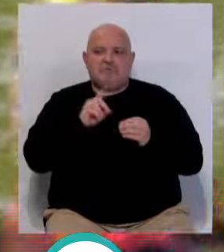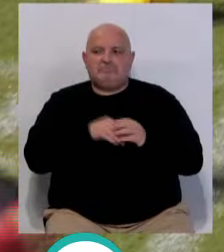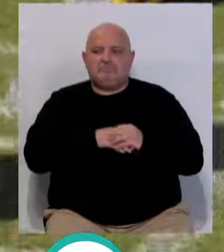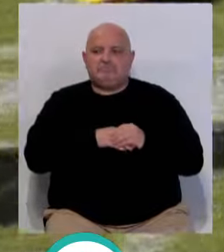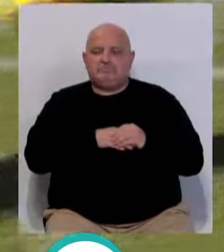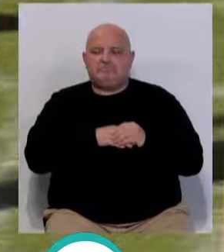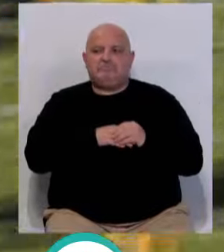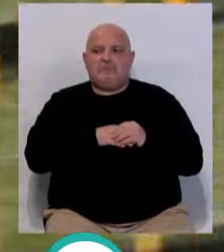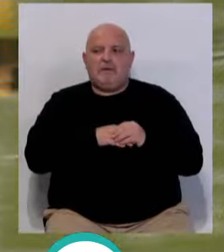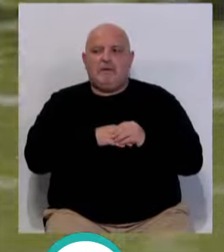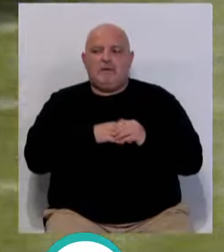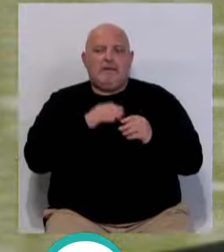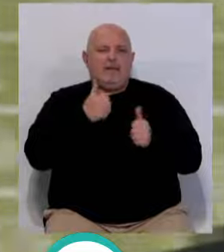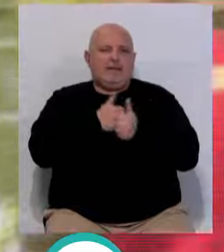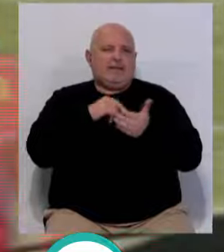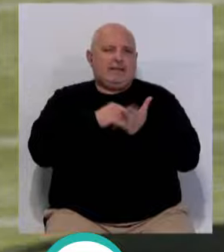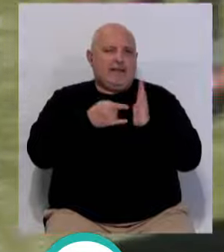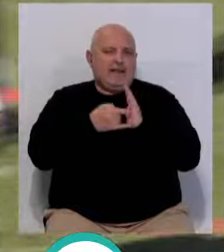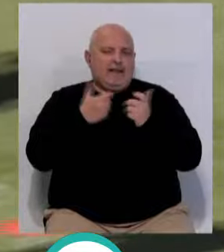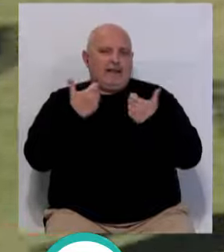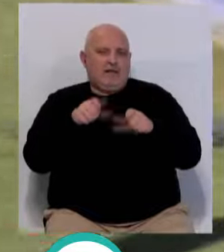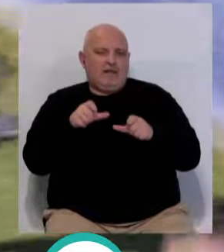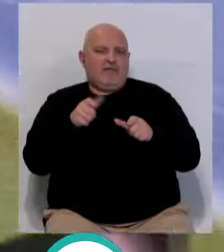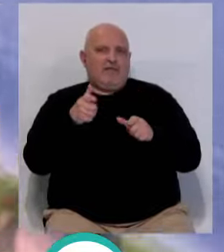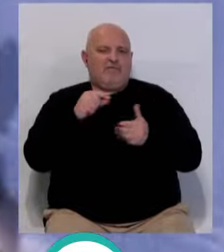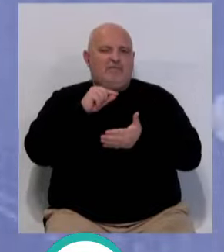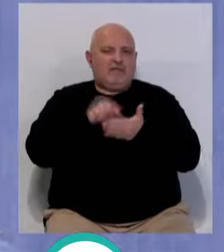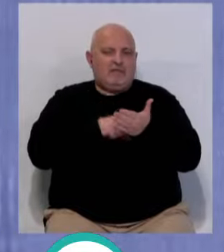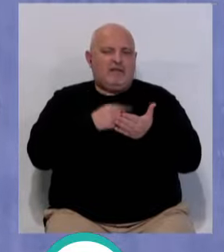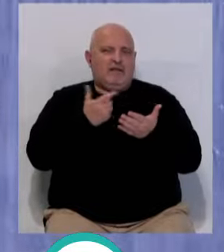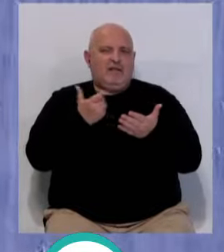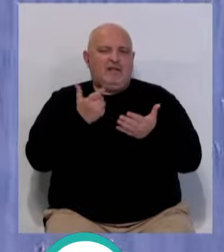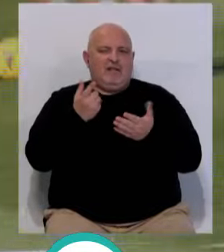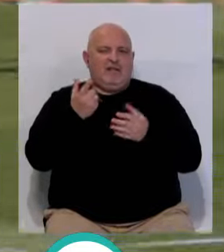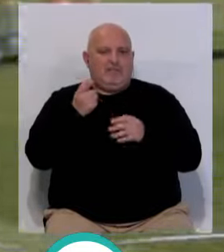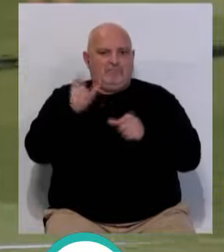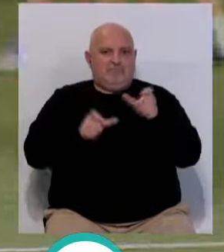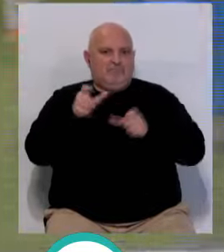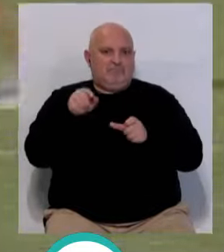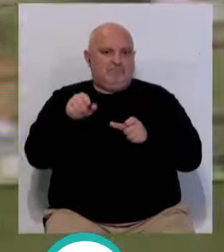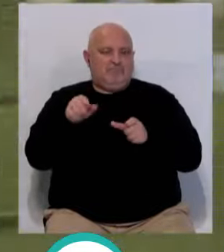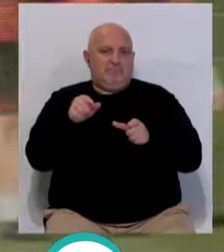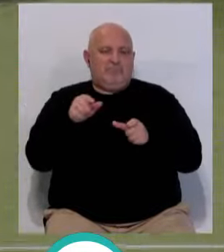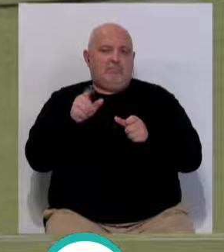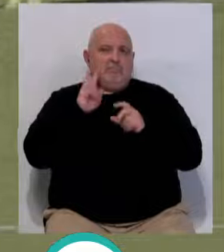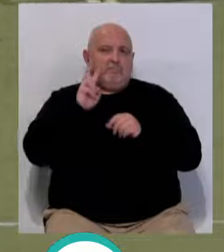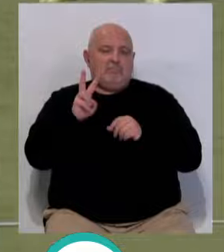eh la secretaría técnica pues ha fichado a estos chicos y y bueno lo habrá visto algo pero después